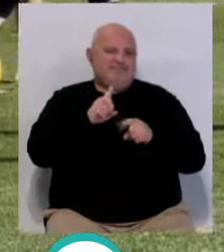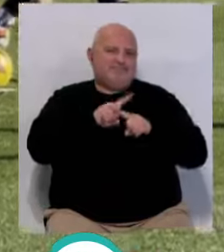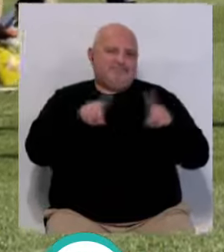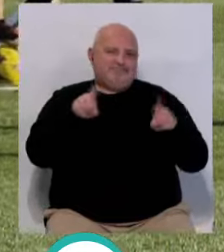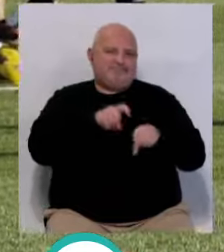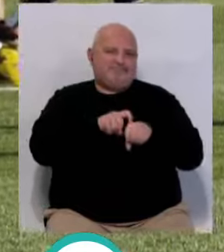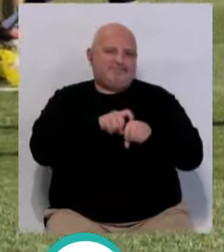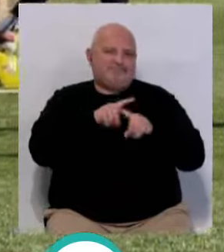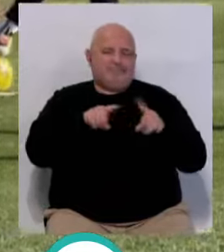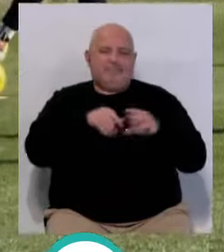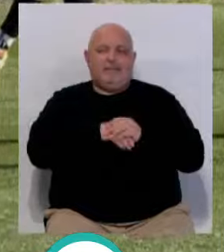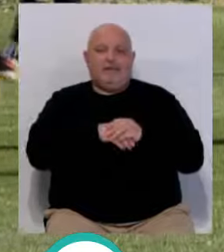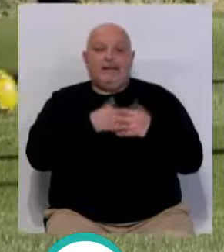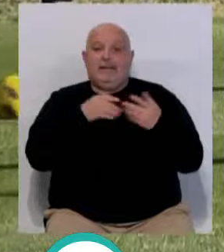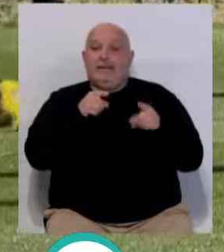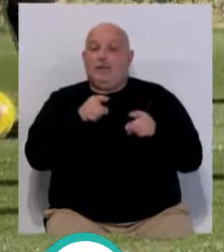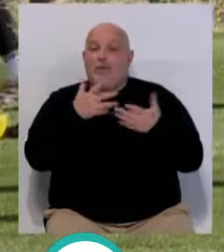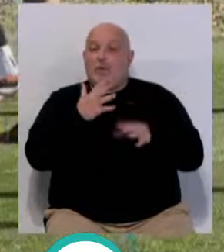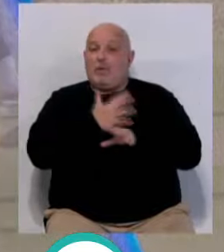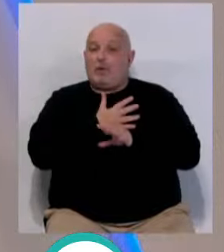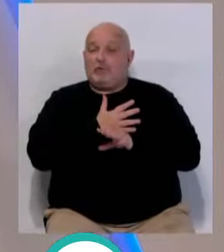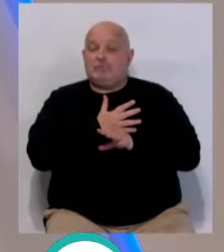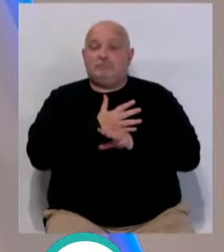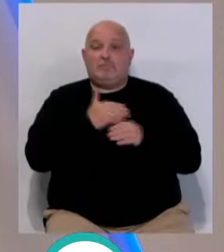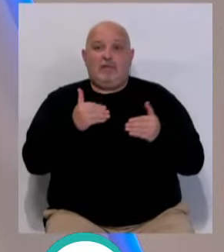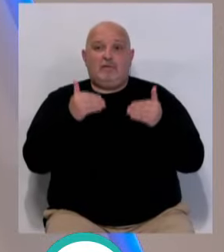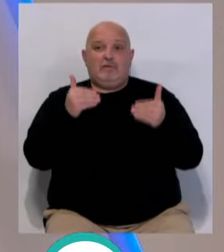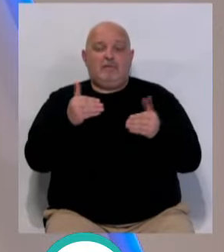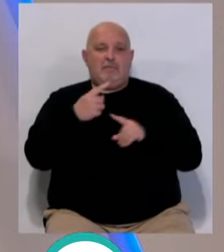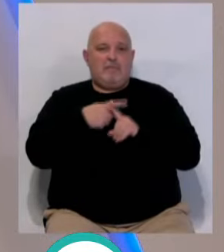esas características y entonces cuando un jugador que es delantero juega de medio campo para arriba